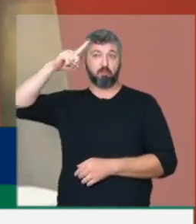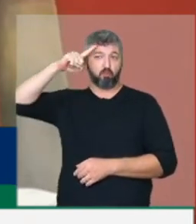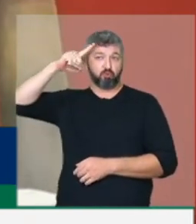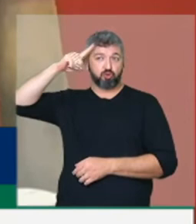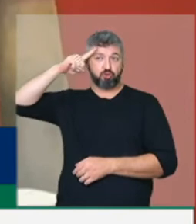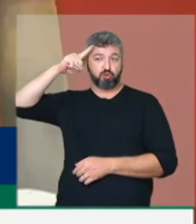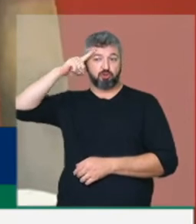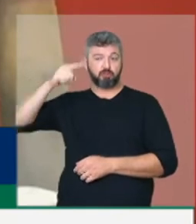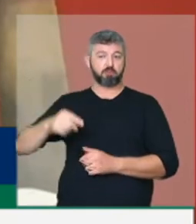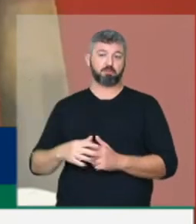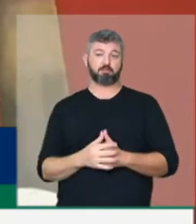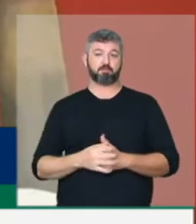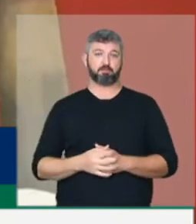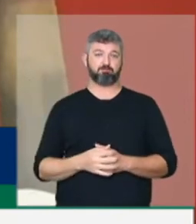DRAMÁTICA NO PAÍS. HOJE NÓS TEMOS TIDO CERCA DE 4 MIL